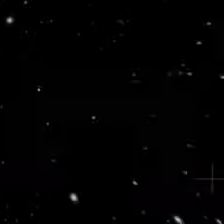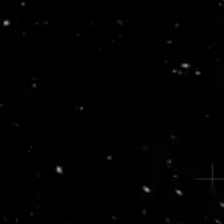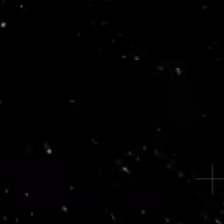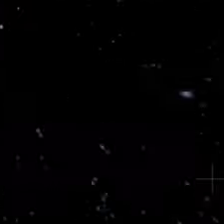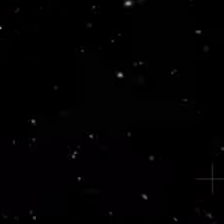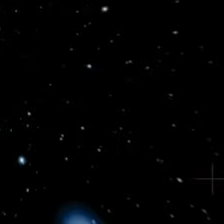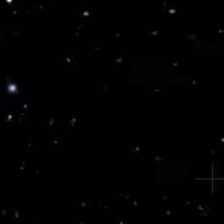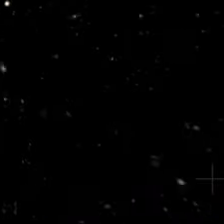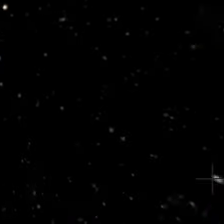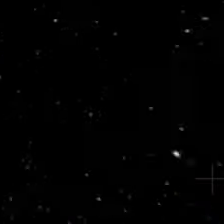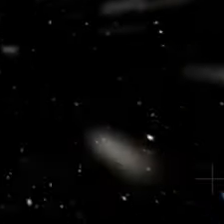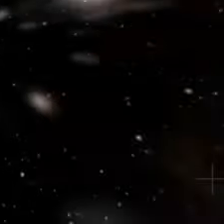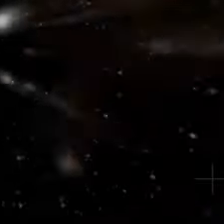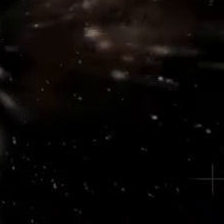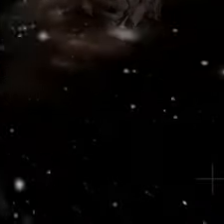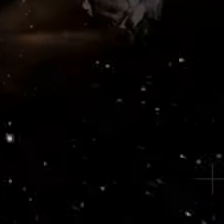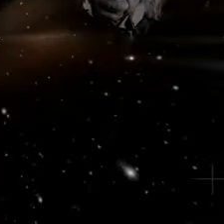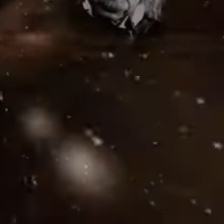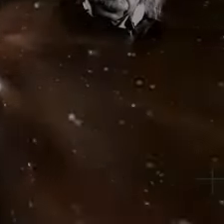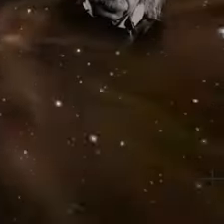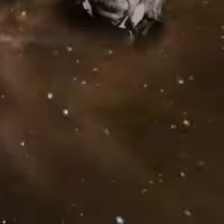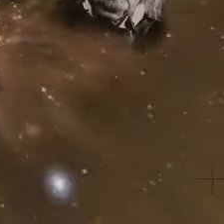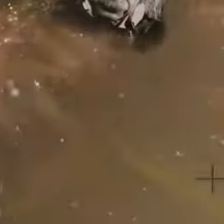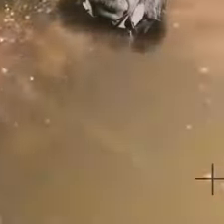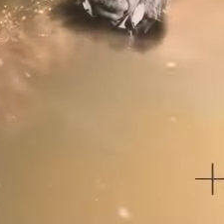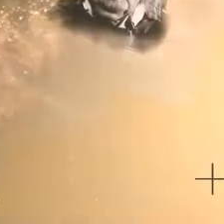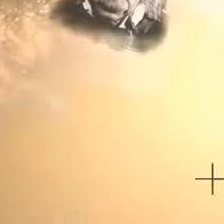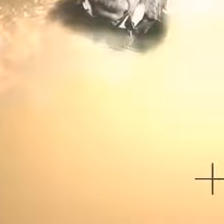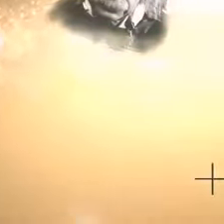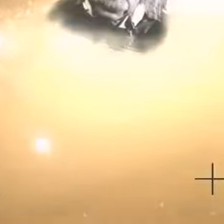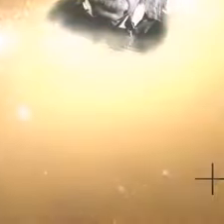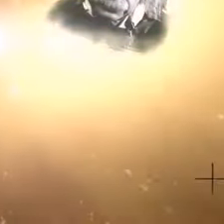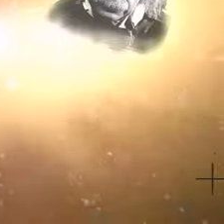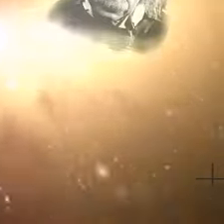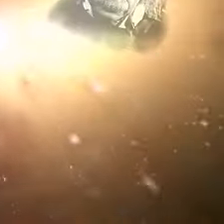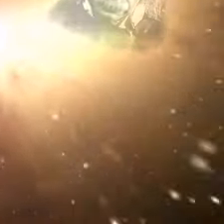je vous invite à retrouver Newton, Einstein et bien d'autres à l'étage supérieur.